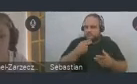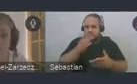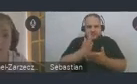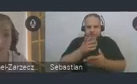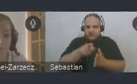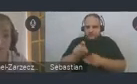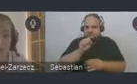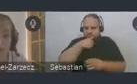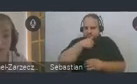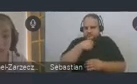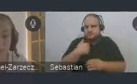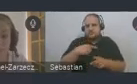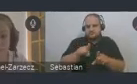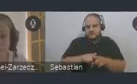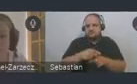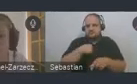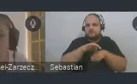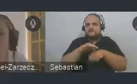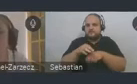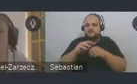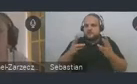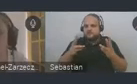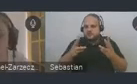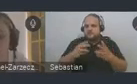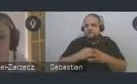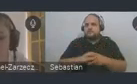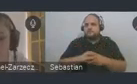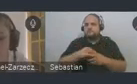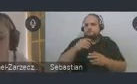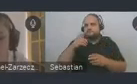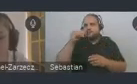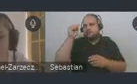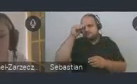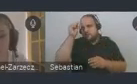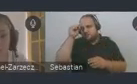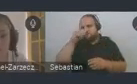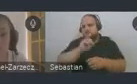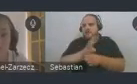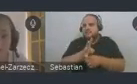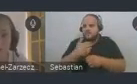ponieważ ja też prowadzę... Jak prowadzę warsztaty np. z nauczycielami w trakcie pandemii,